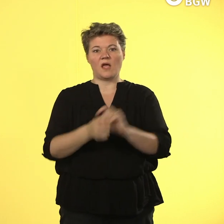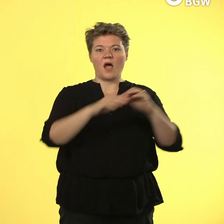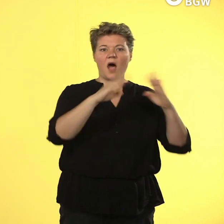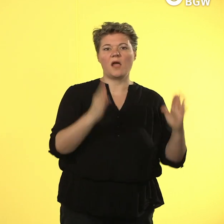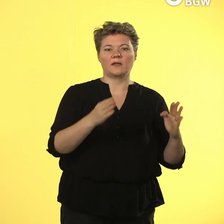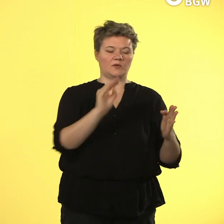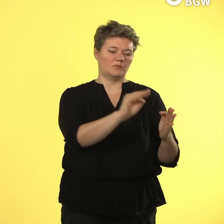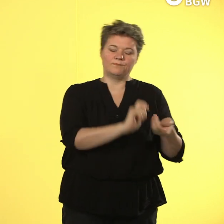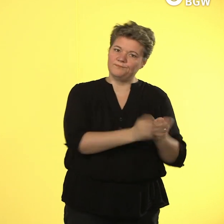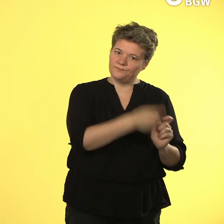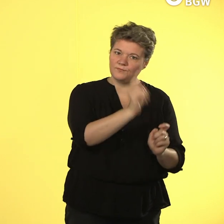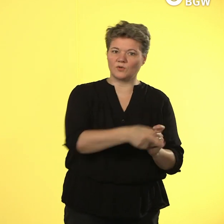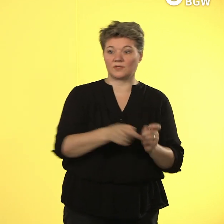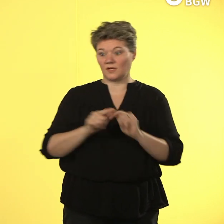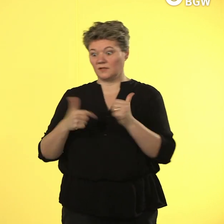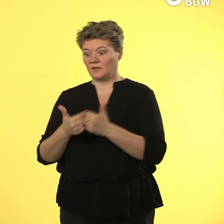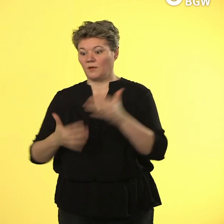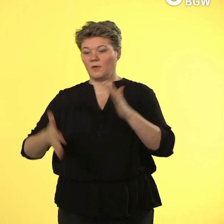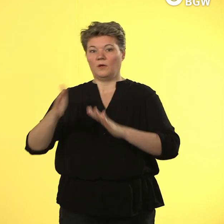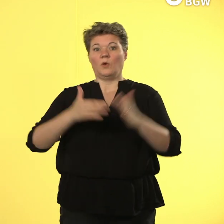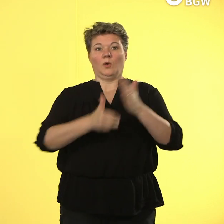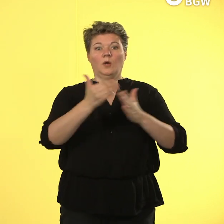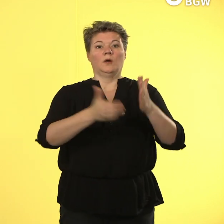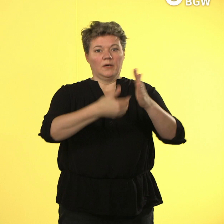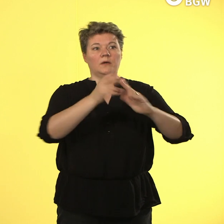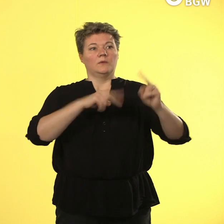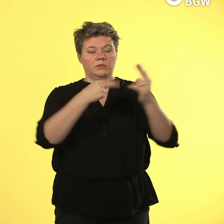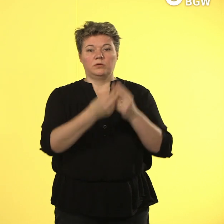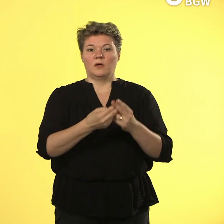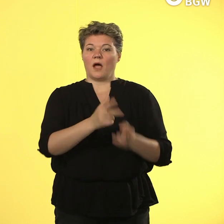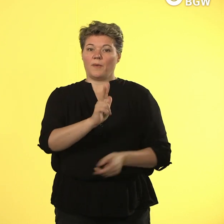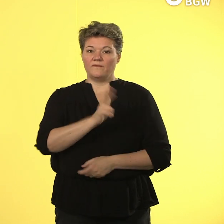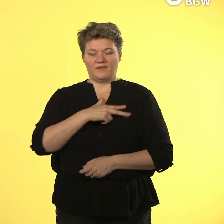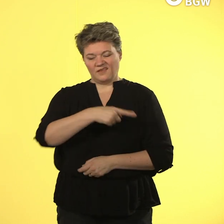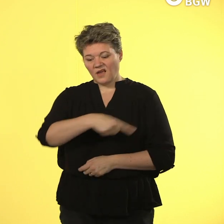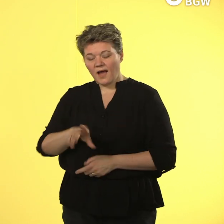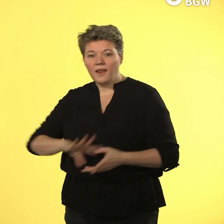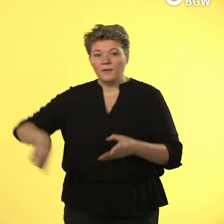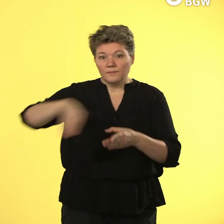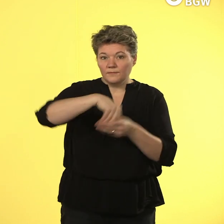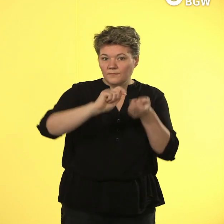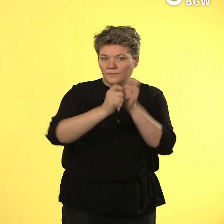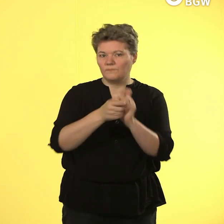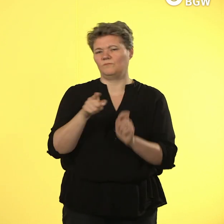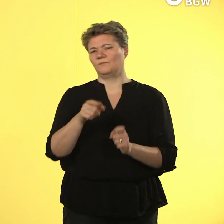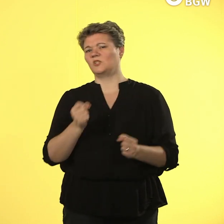und auch alle mitzunehmen, gestaltet sich oft schwierig. Eine chinesische Weisheit lautet: "Wenn der Wind des Wandels weht,